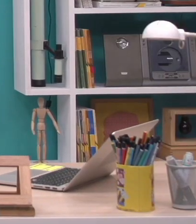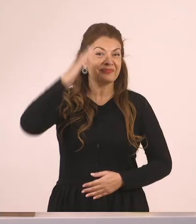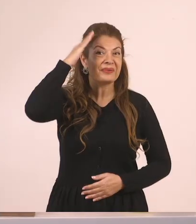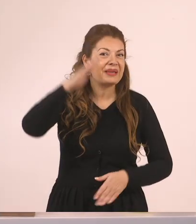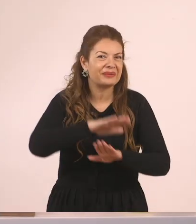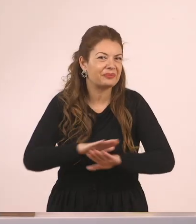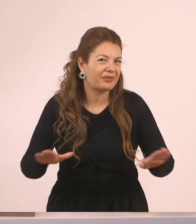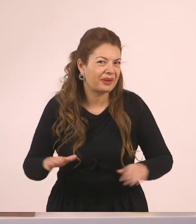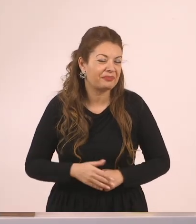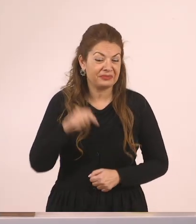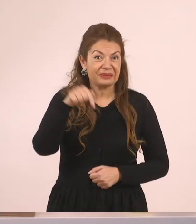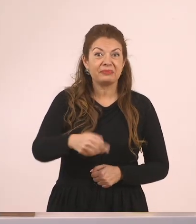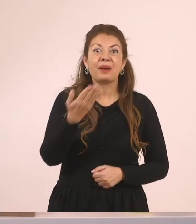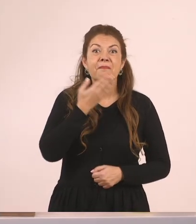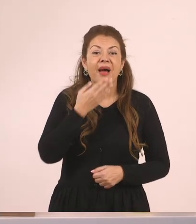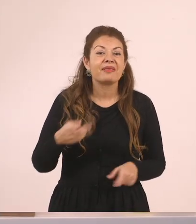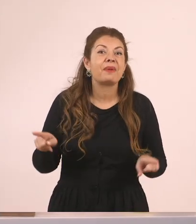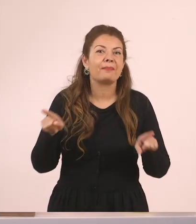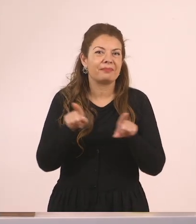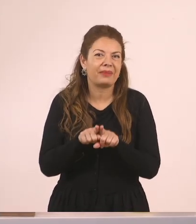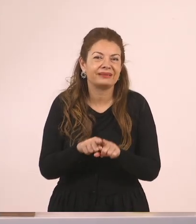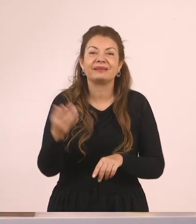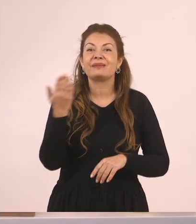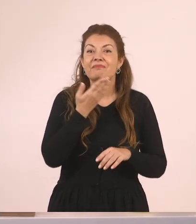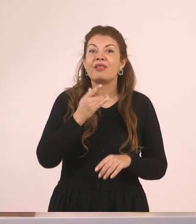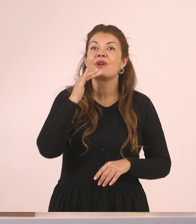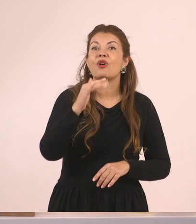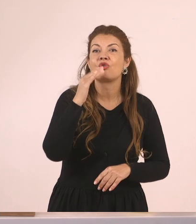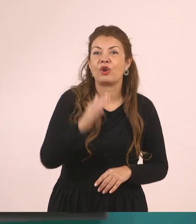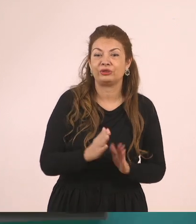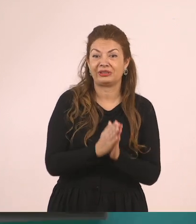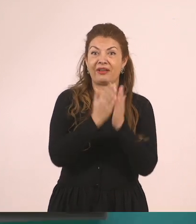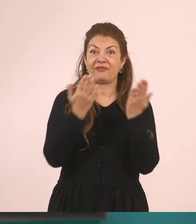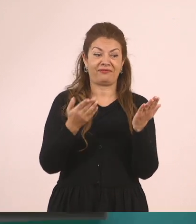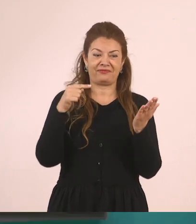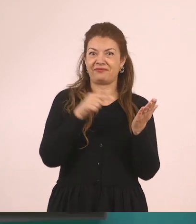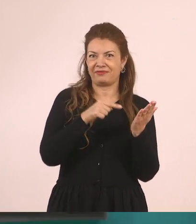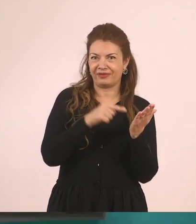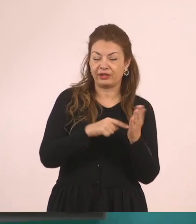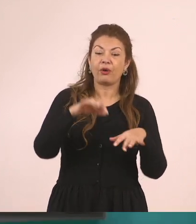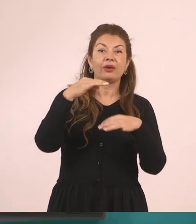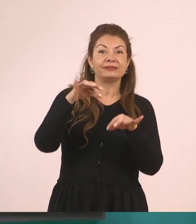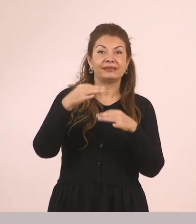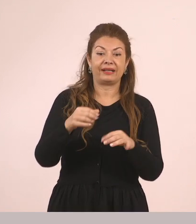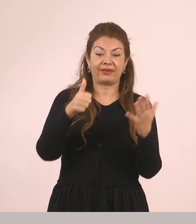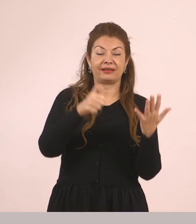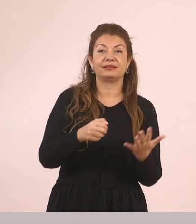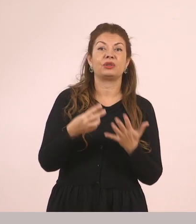Γεια σας, παιδιά! Σήμερα μαζί θα δούμε ένα μάθημα από το βιβλίο της Γλώσσας. Συγκεκριμένα θα πάμε στη σελίδα 68,